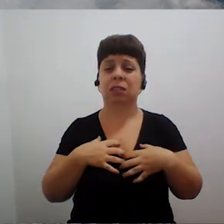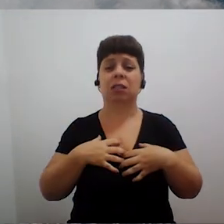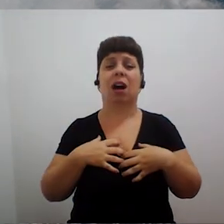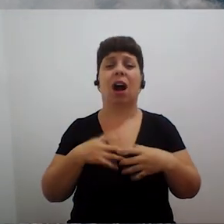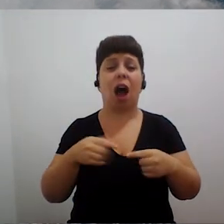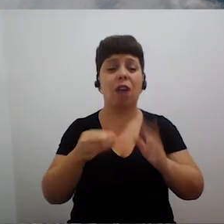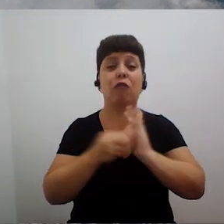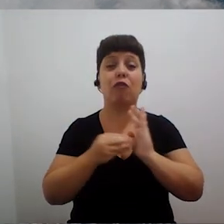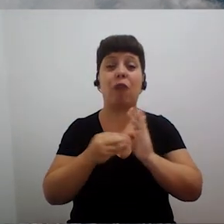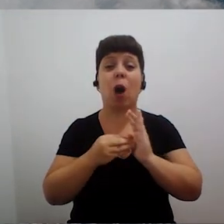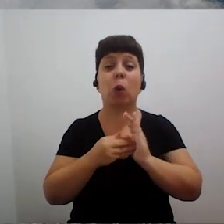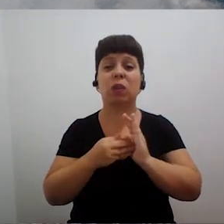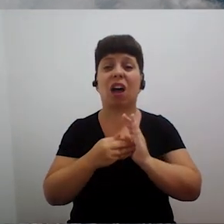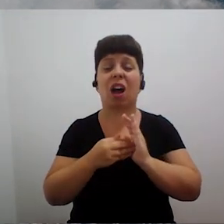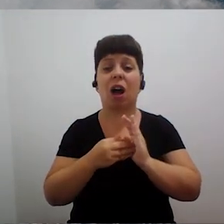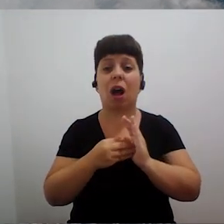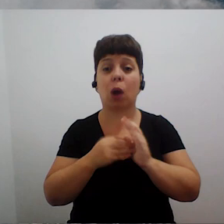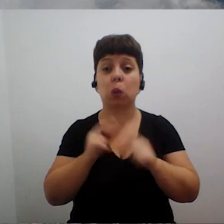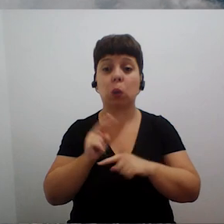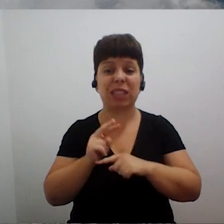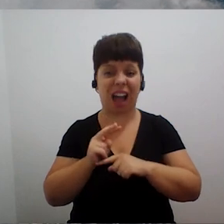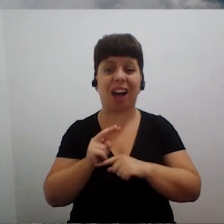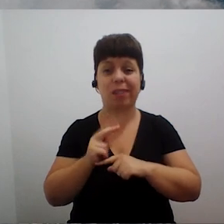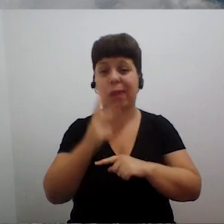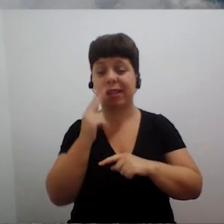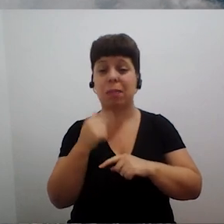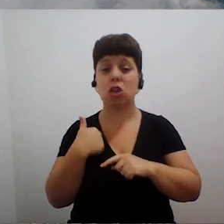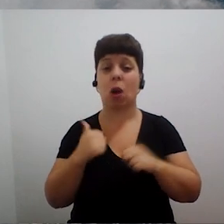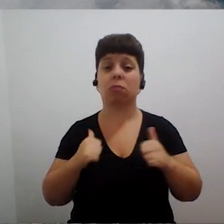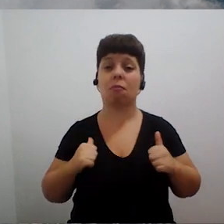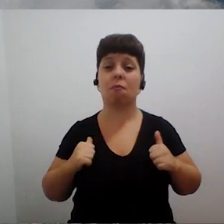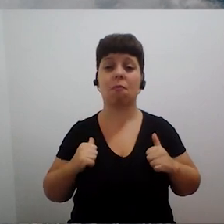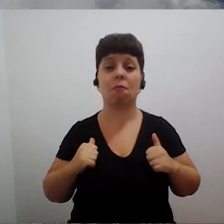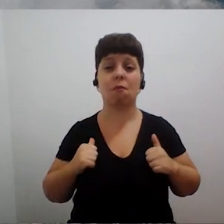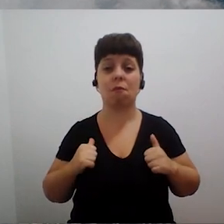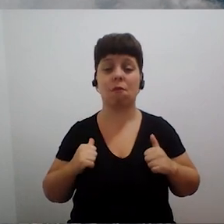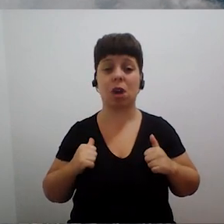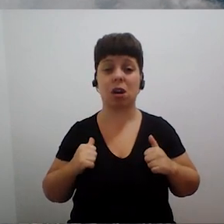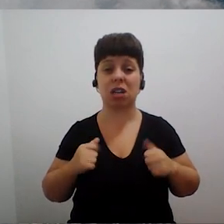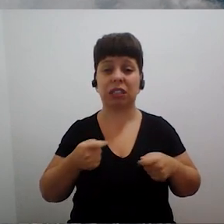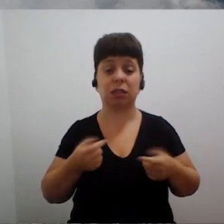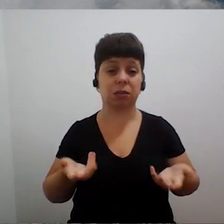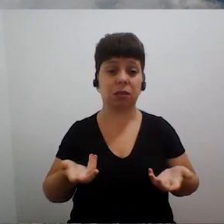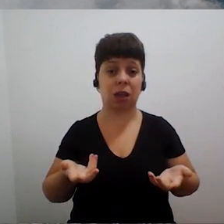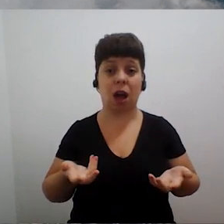é uma negligencia de determinadas administrações que a gente não sabe nem como